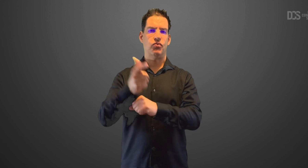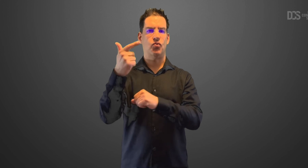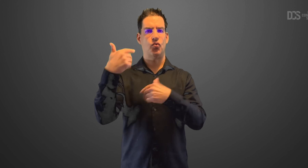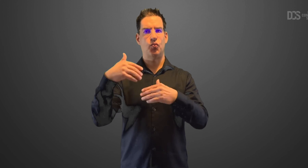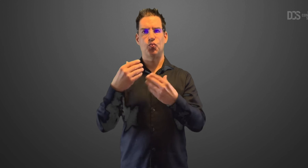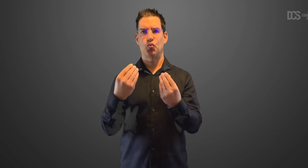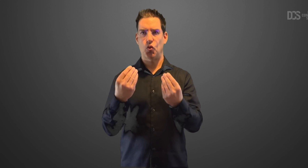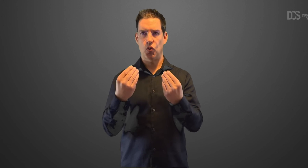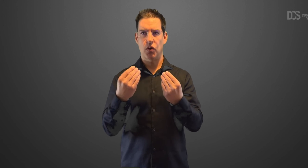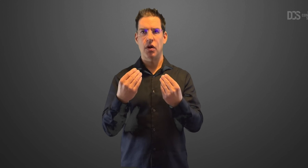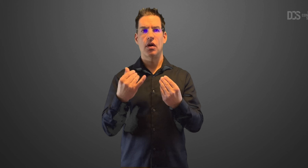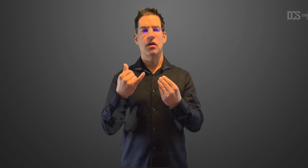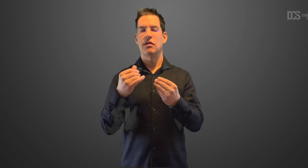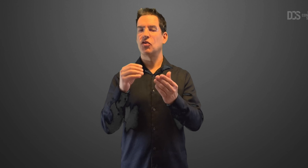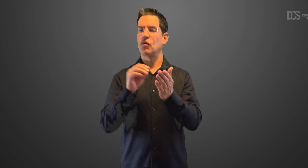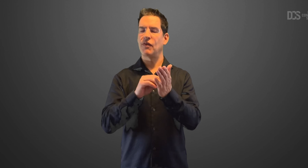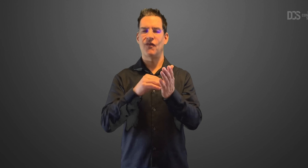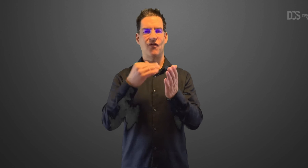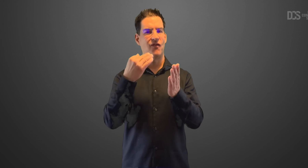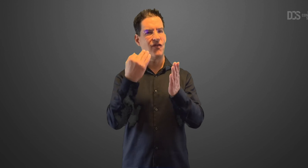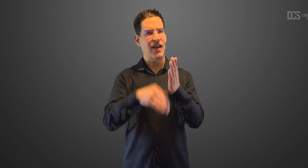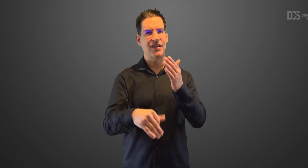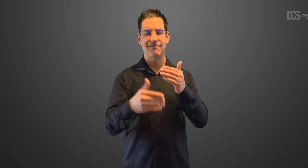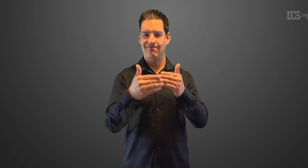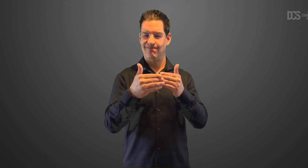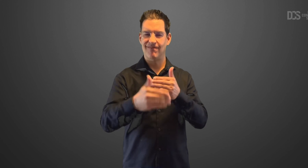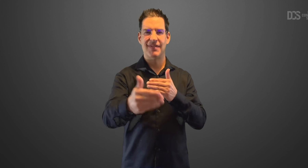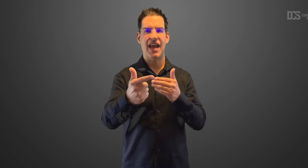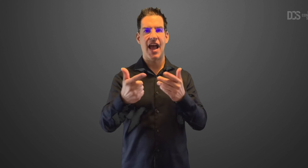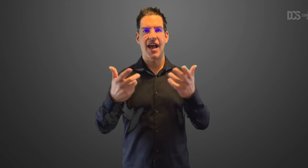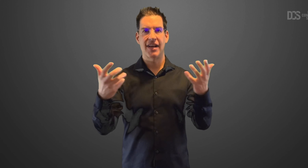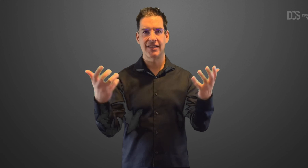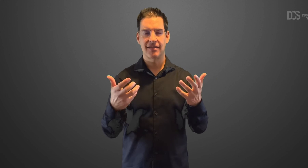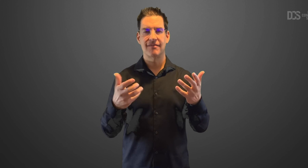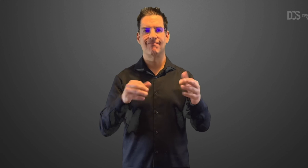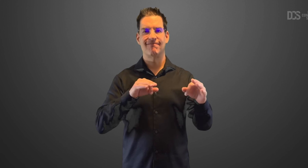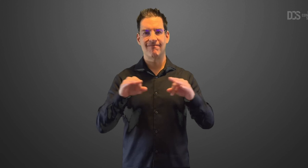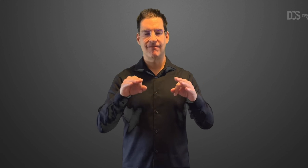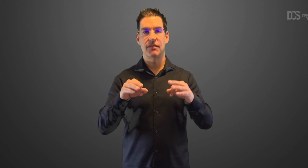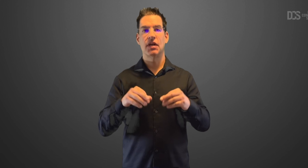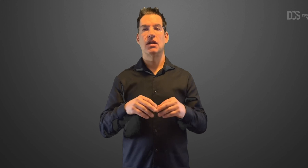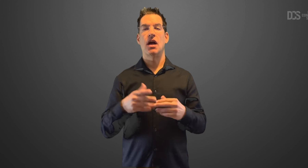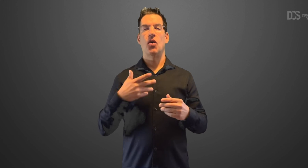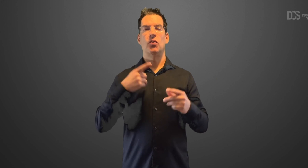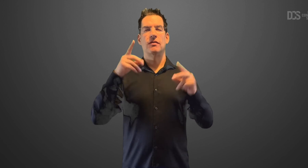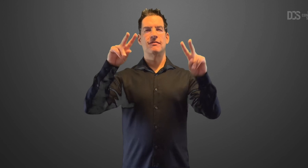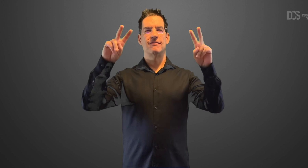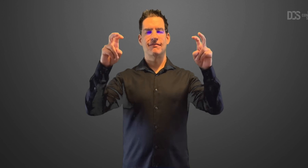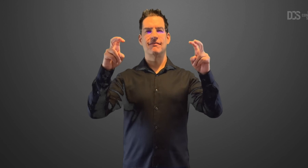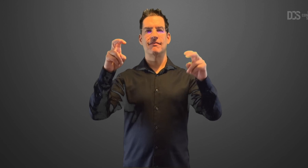El DCS ha logrado mucho, y aún nos queda mucho por hacer.